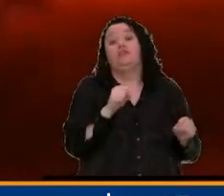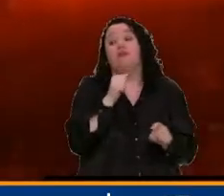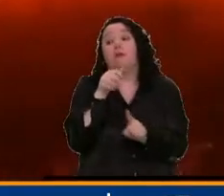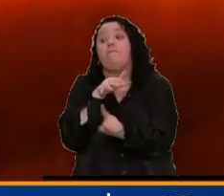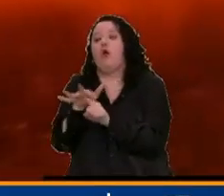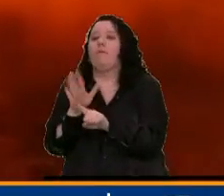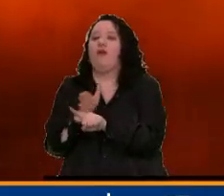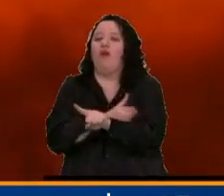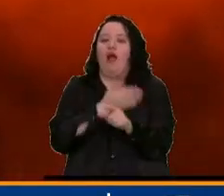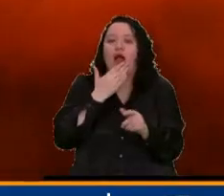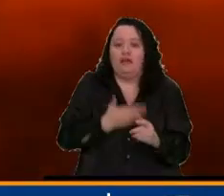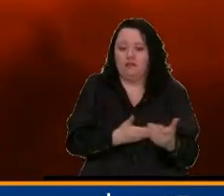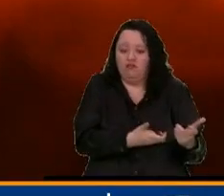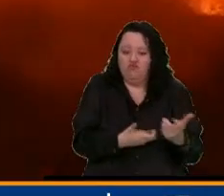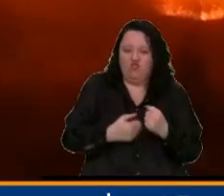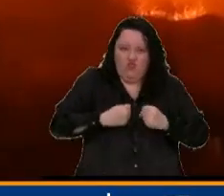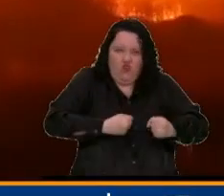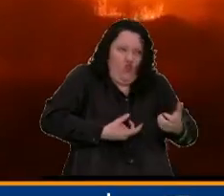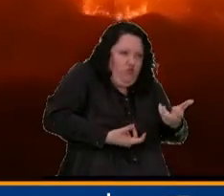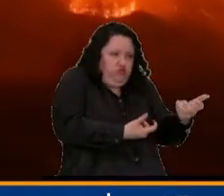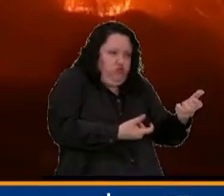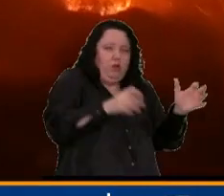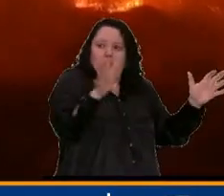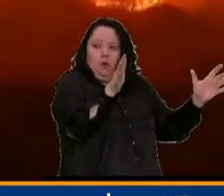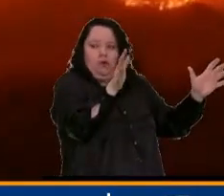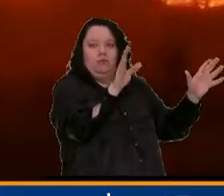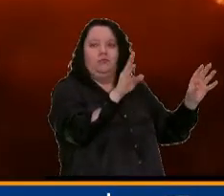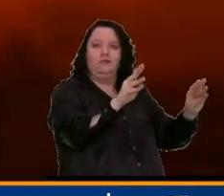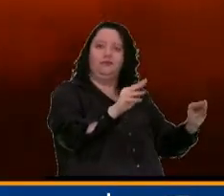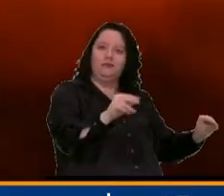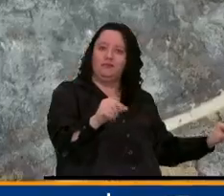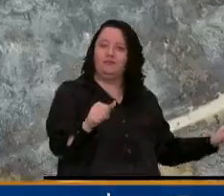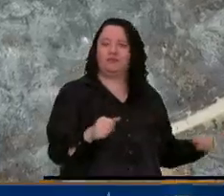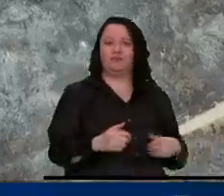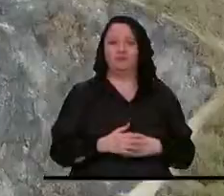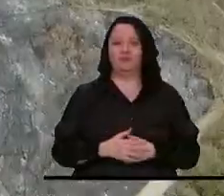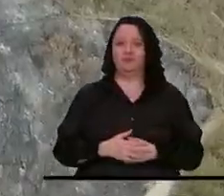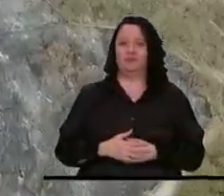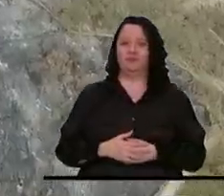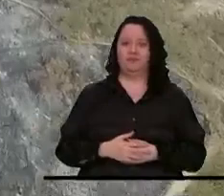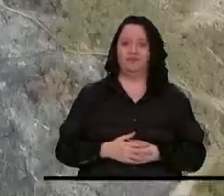el jueves, que se complicó bastante y que pudo terminar